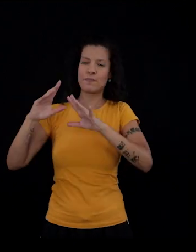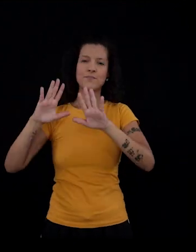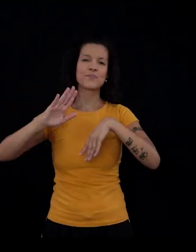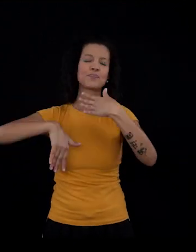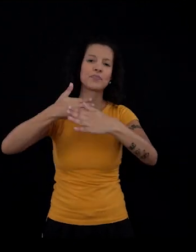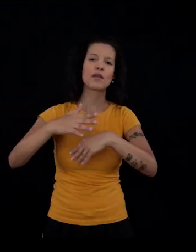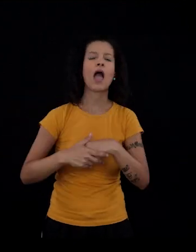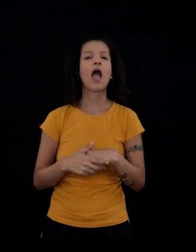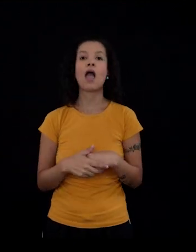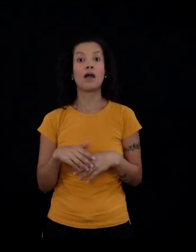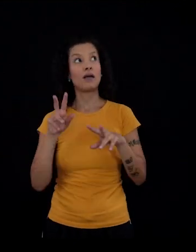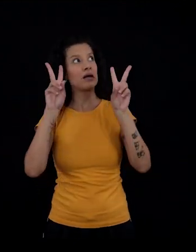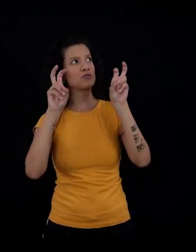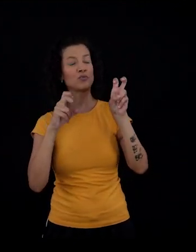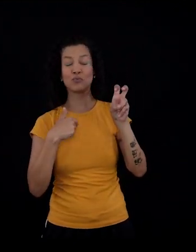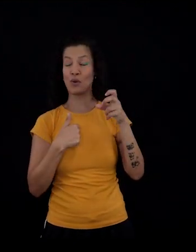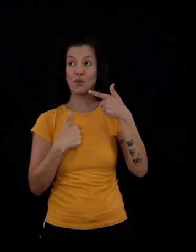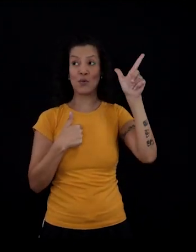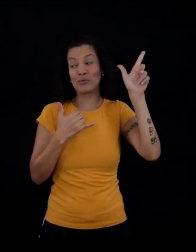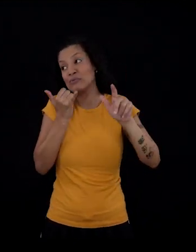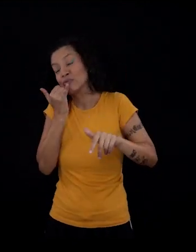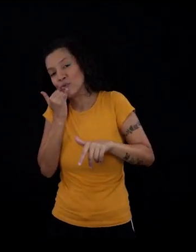Um certo dia... – estou desviando o assunto –